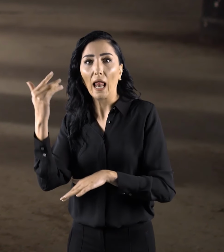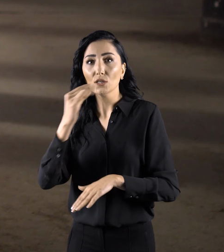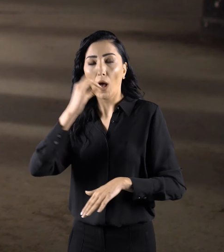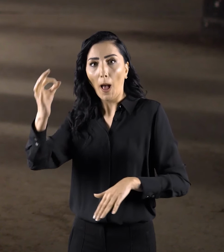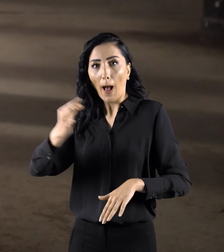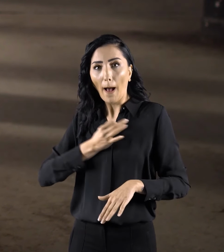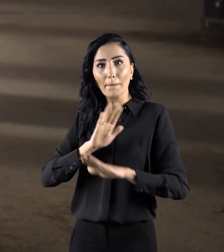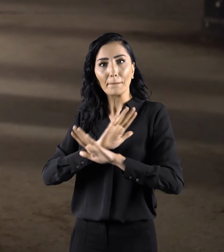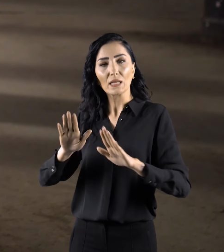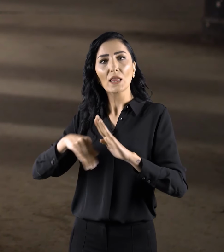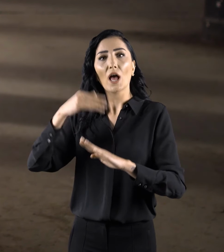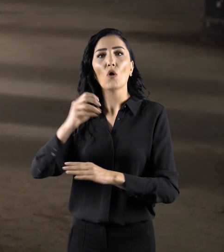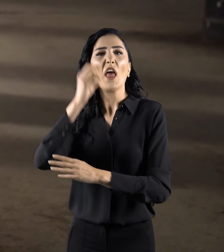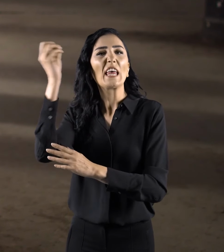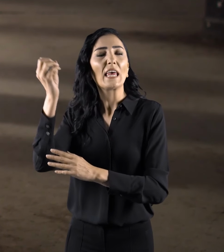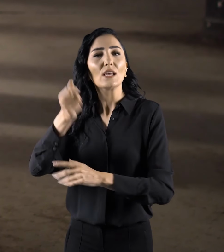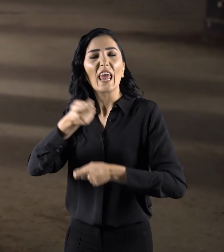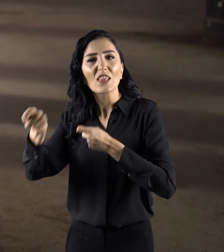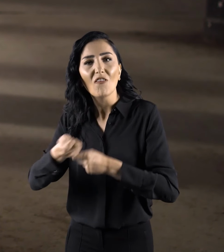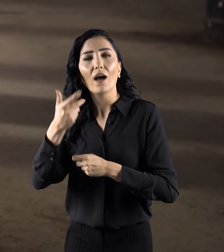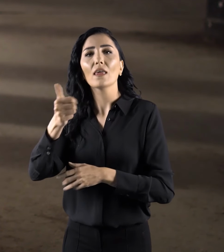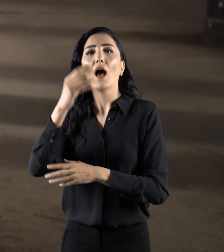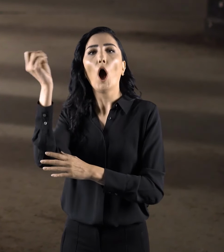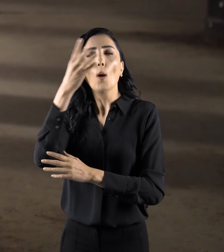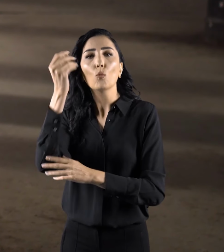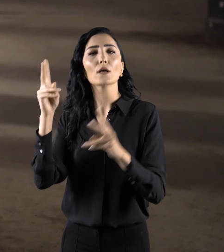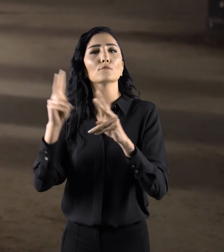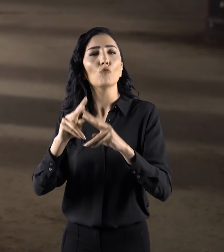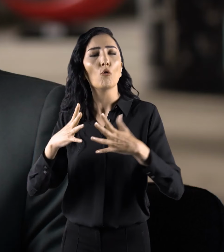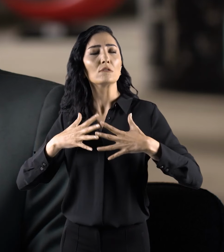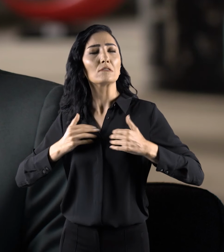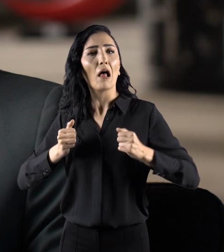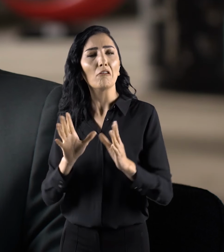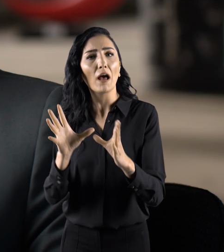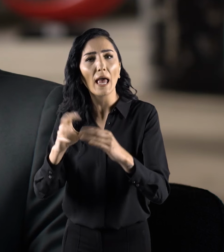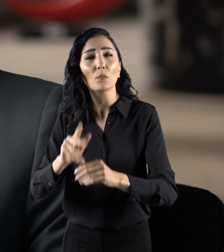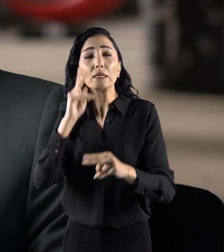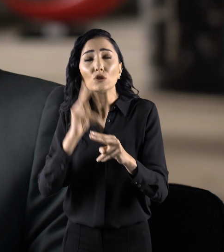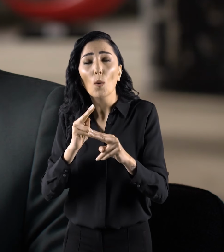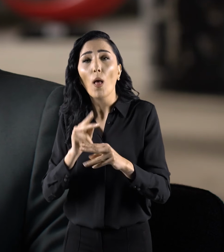Selin geleceği haberi alındıktan sonra itfaiye, ambulans, polis ve sağlık ekipleri